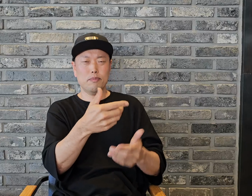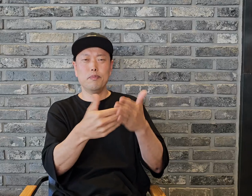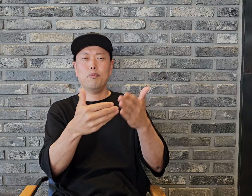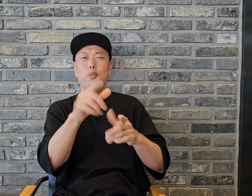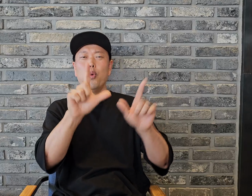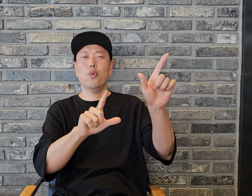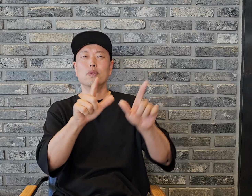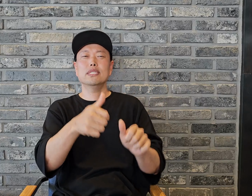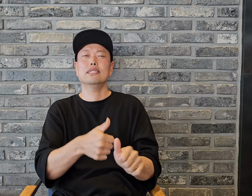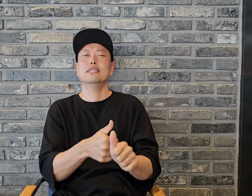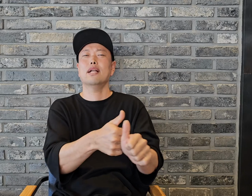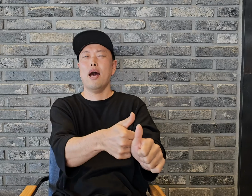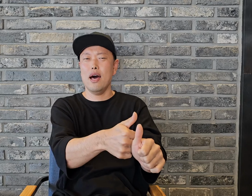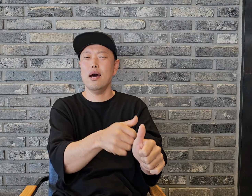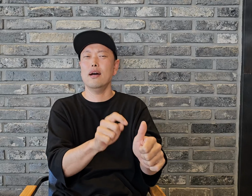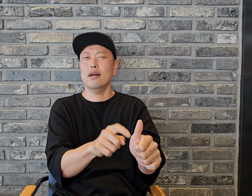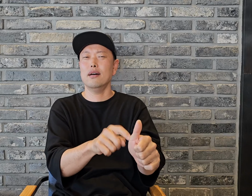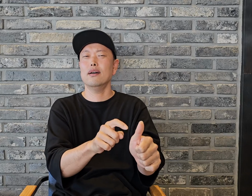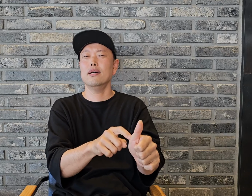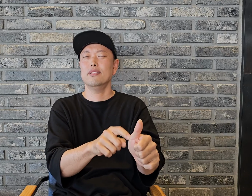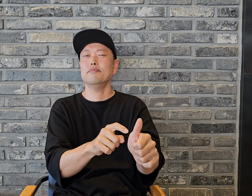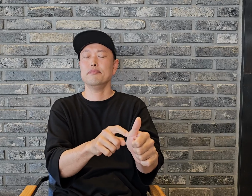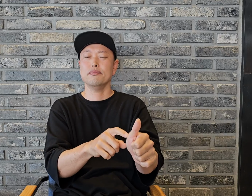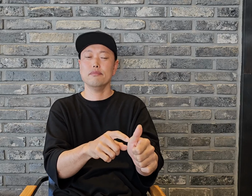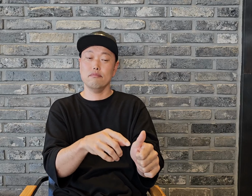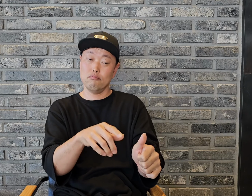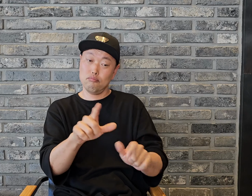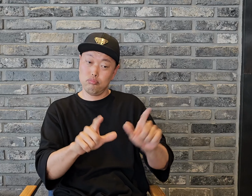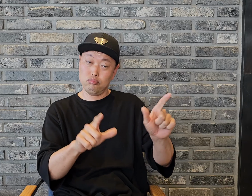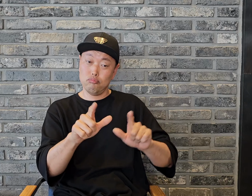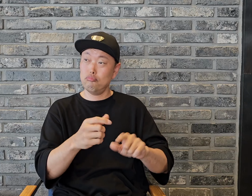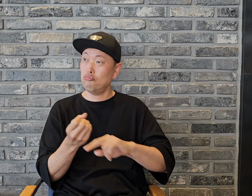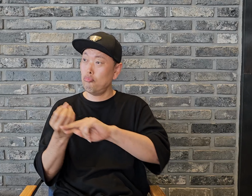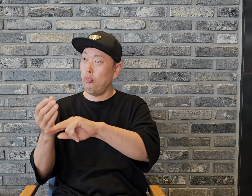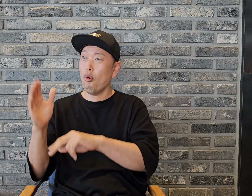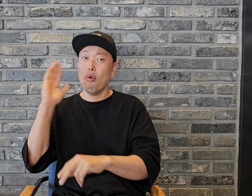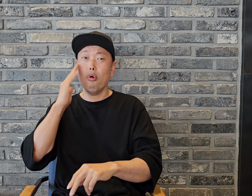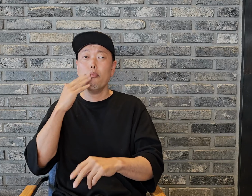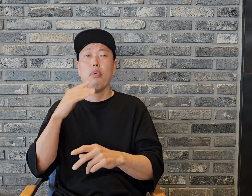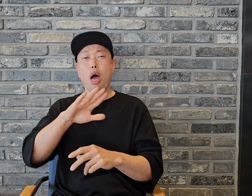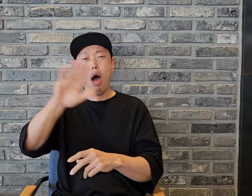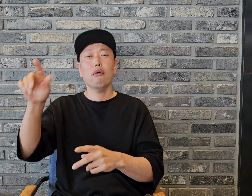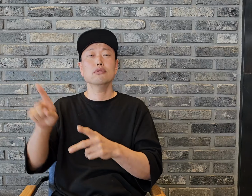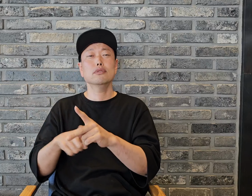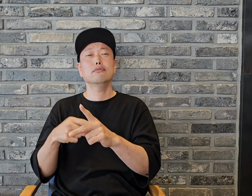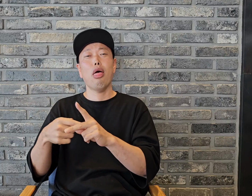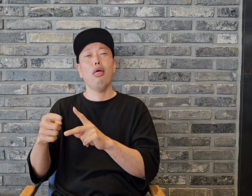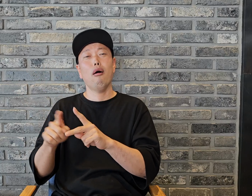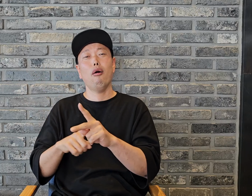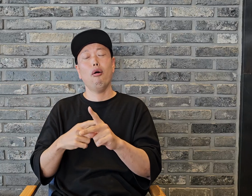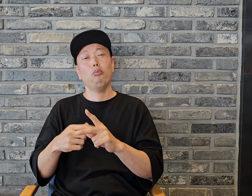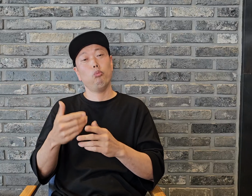実際の形に従う。 形がそのまま伝わるので、 聴覚障害者も私の言っていることが完全に理解でき